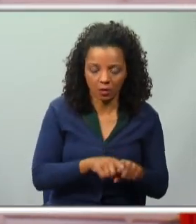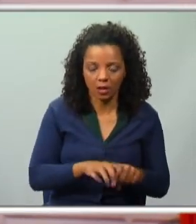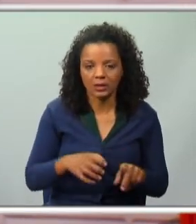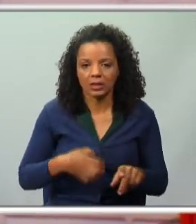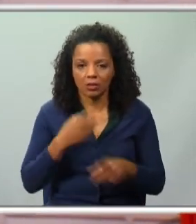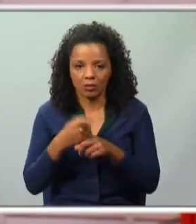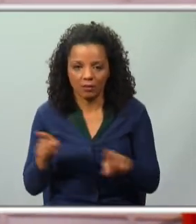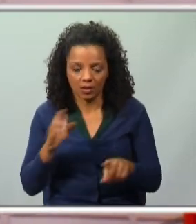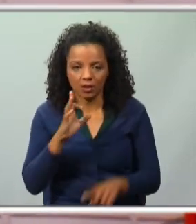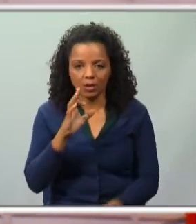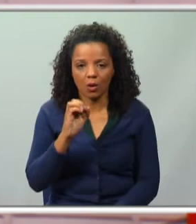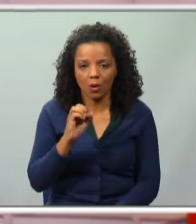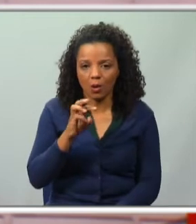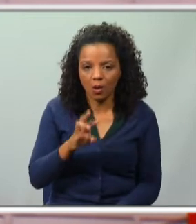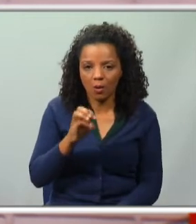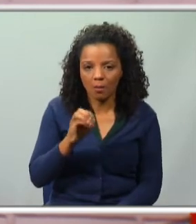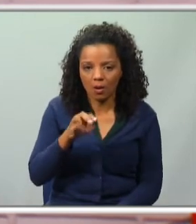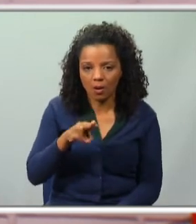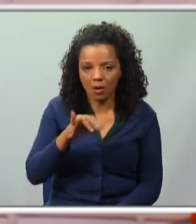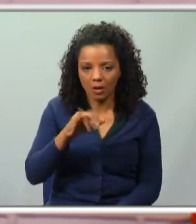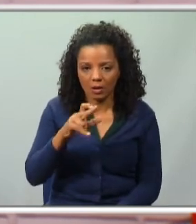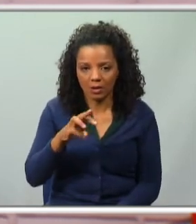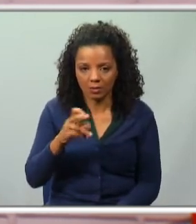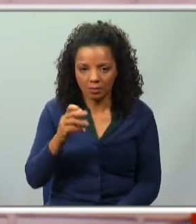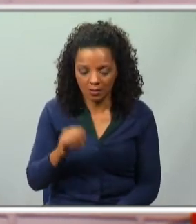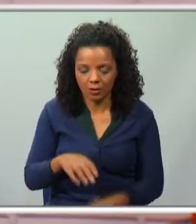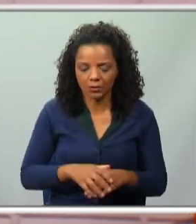comigo vão tentando perceber Quais são as 與我一起試圖了解什麼是